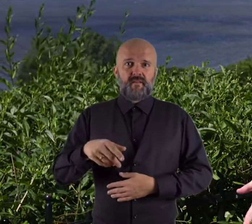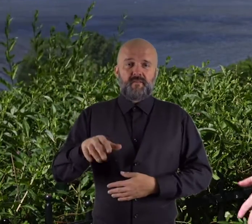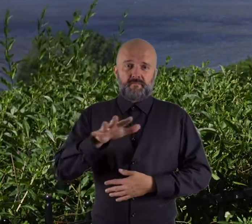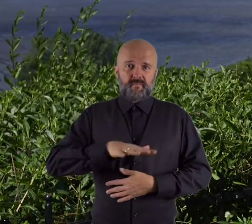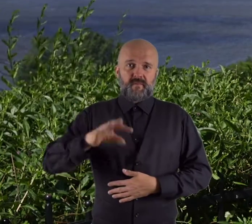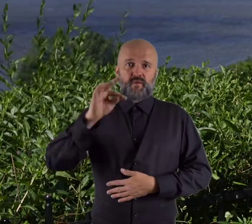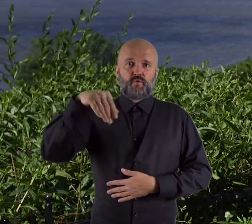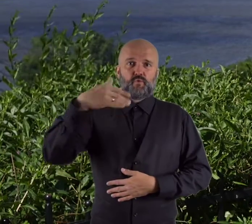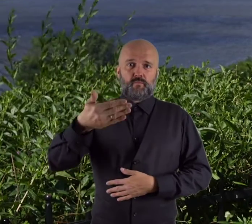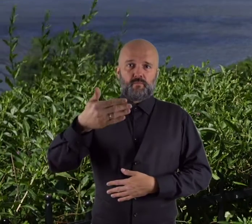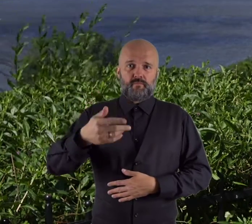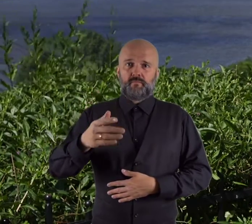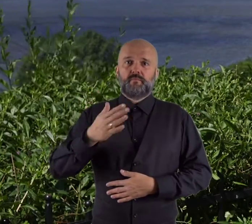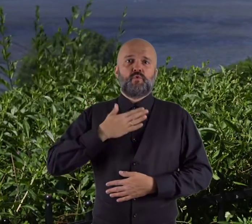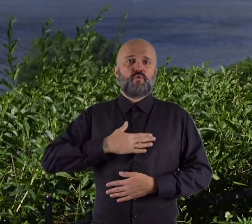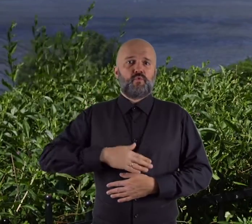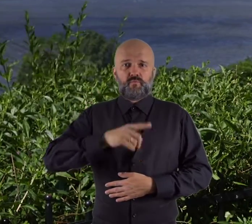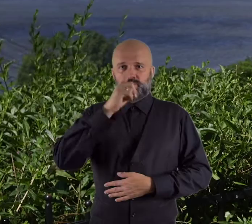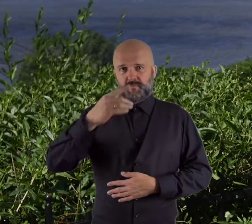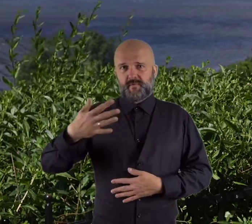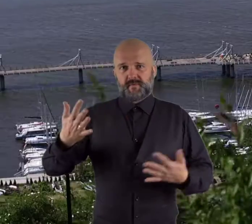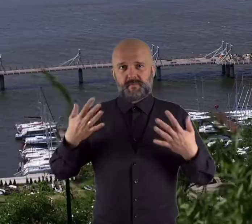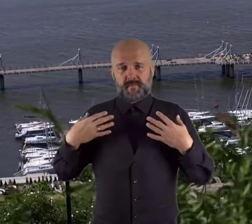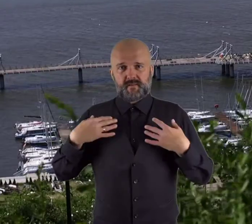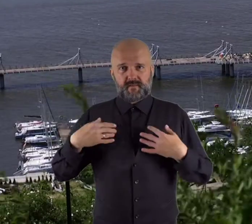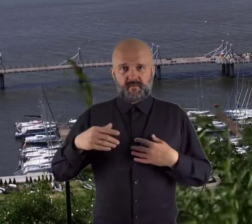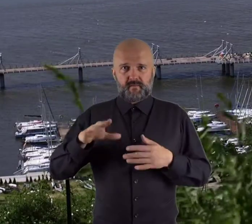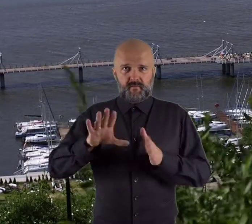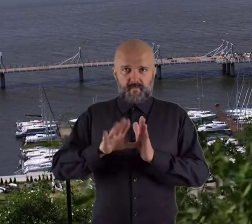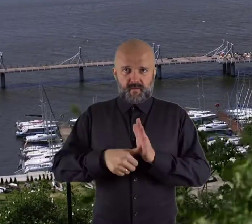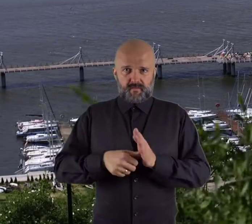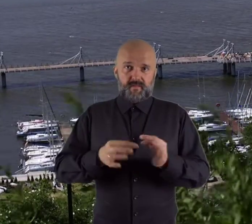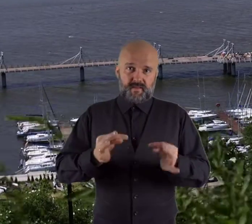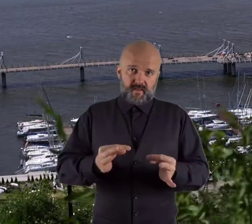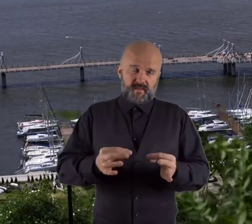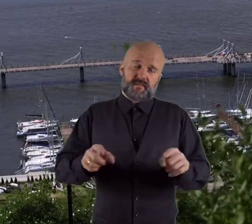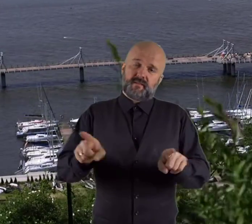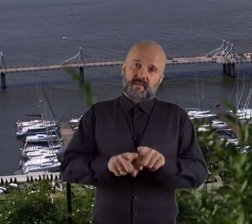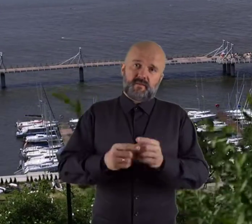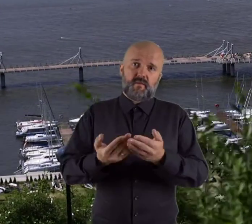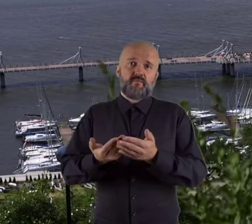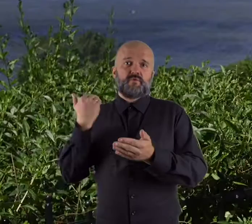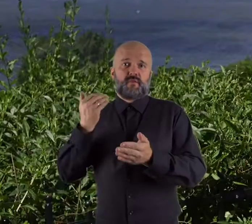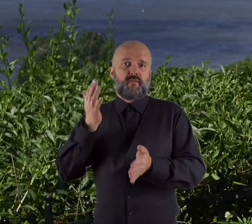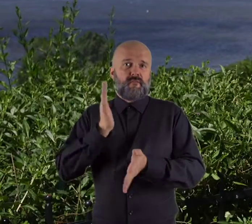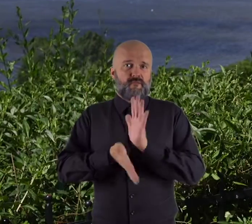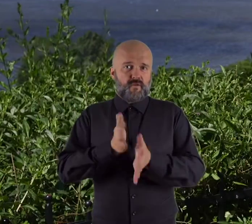Płockie Tumy - ulubione miejsce spacerowe mieszkańców tego miasta obecnie, ale też przed wybuchem drugiej wojny światowej,